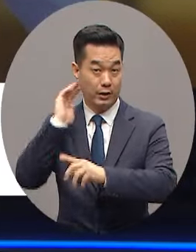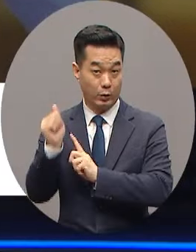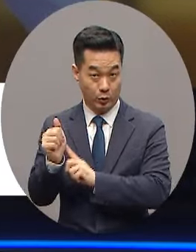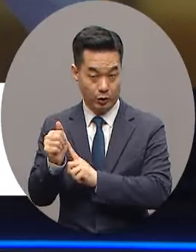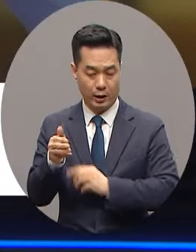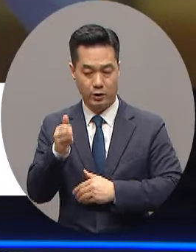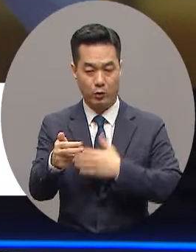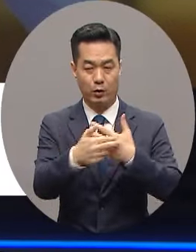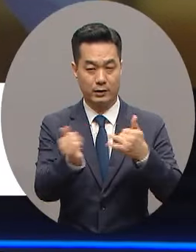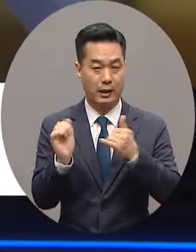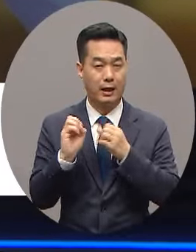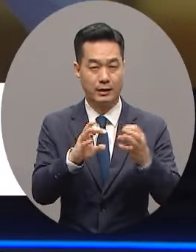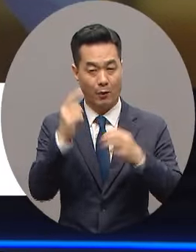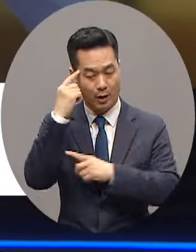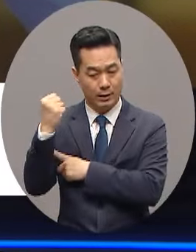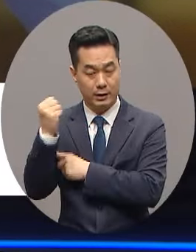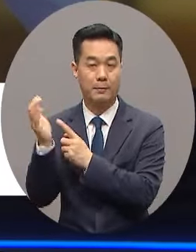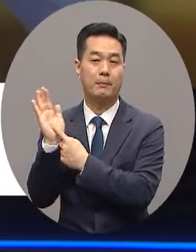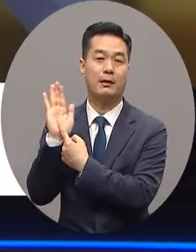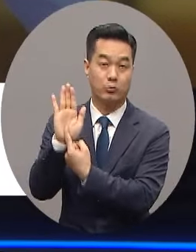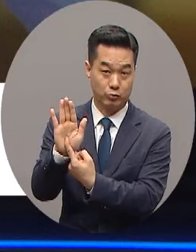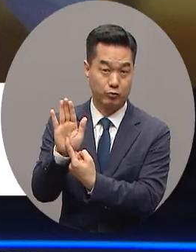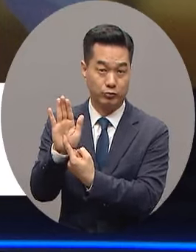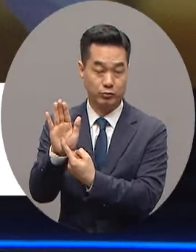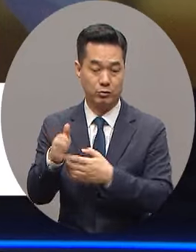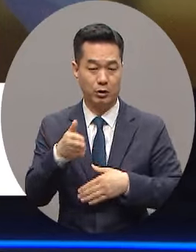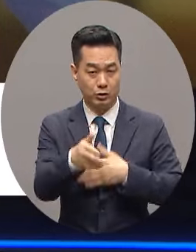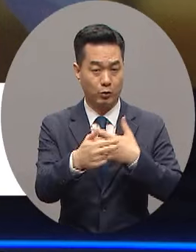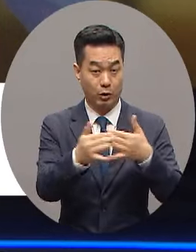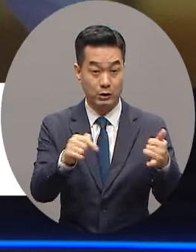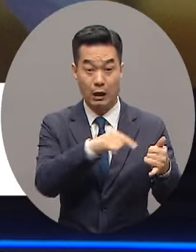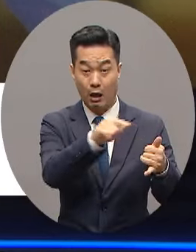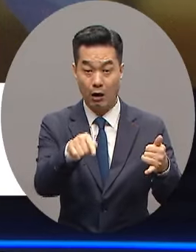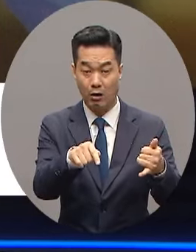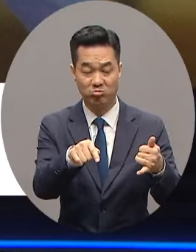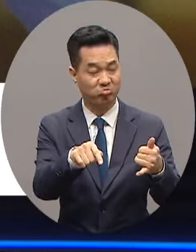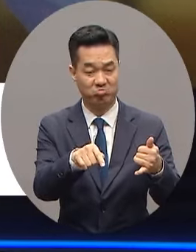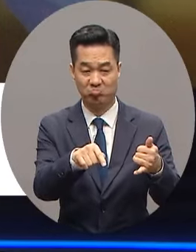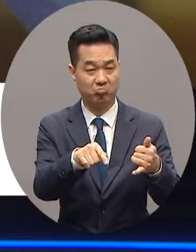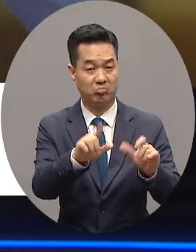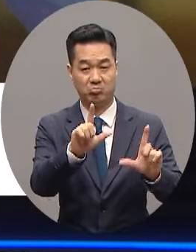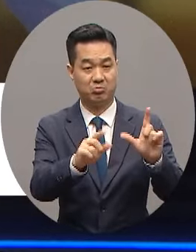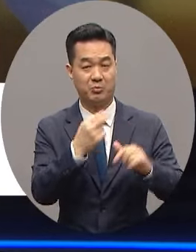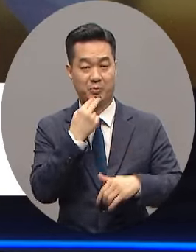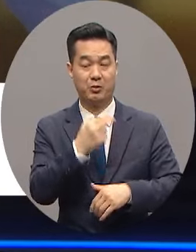윤석열 대통령이 전공의들과의 대화 의지를밝힌 데 대해 전공의들은 아직 별다른